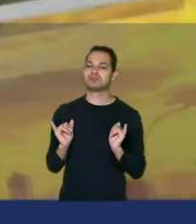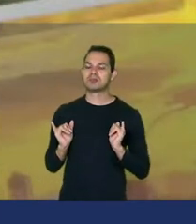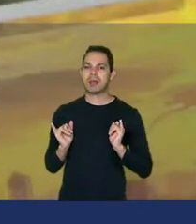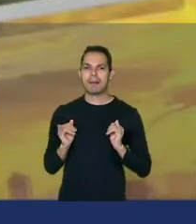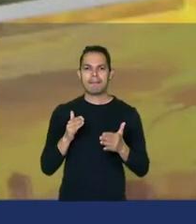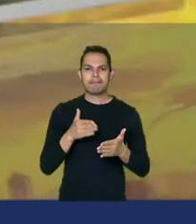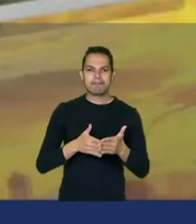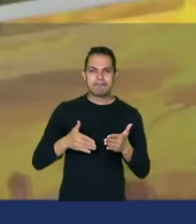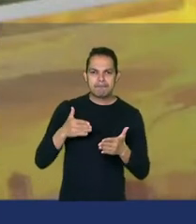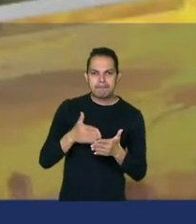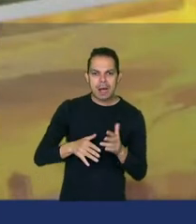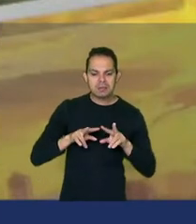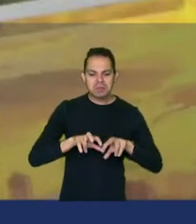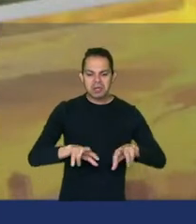NÃO FAZ NADA PARA BARRAR ESSA EXPLORAÇÃO PORQUE NÃO SE